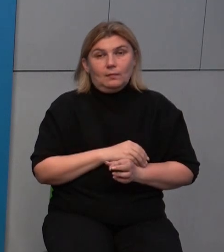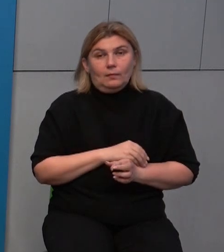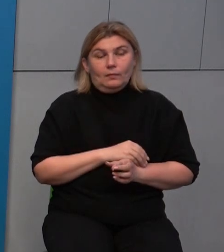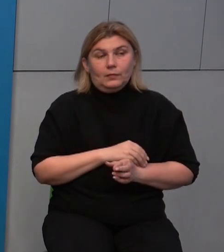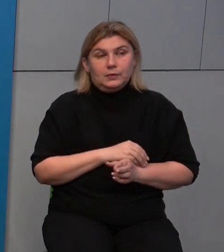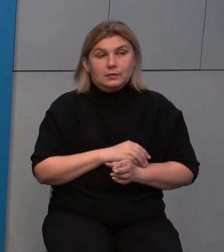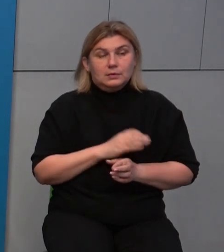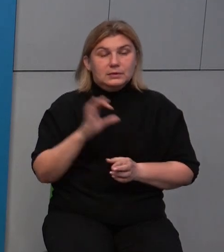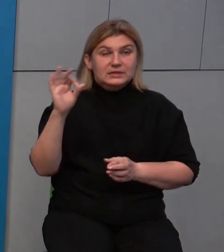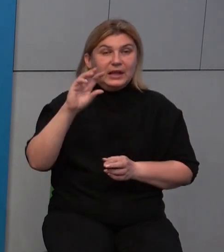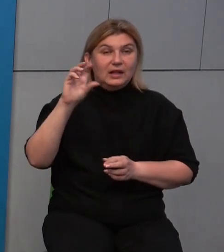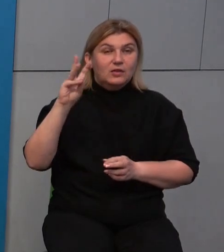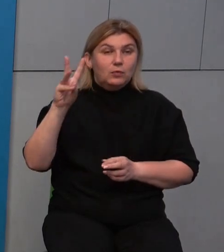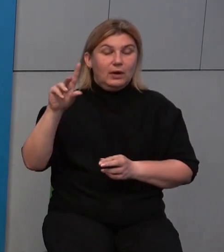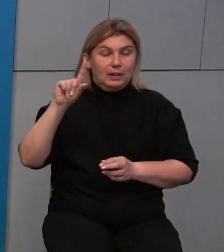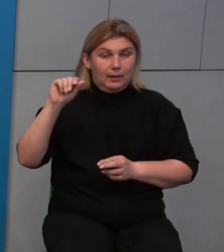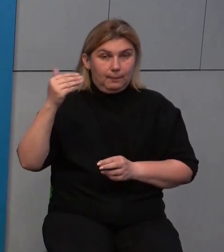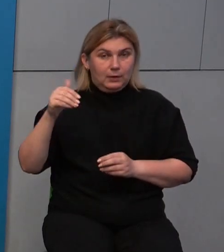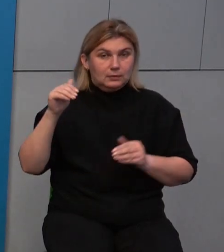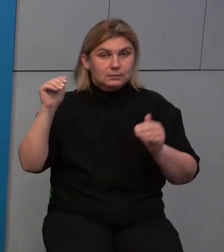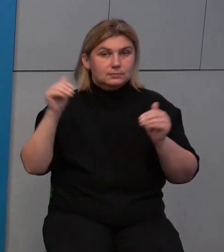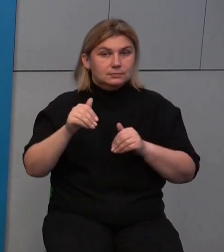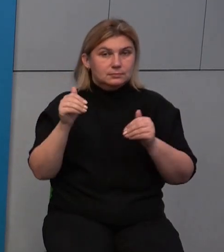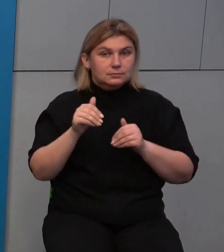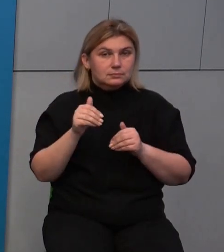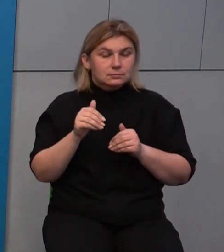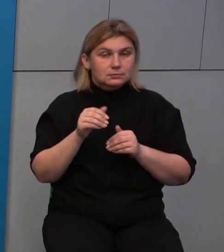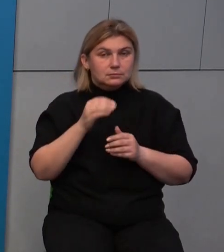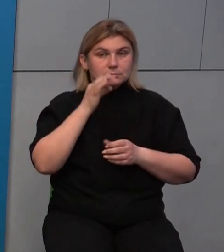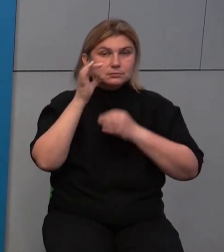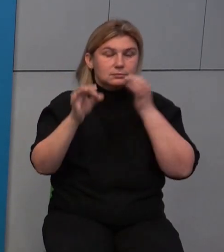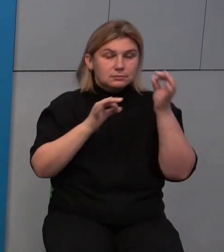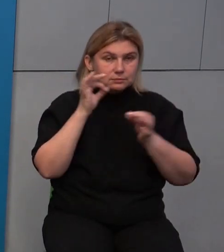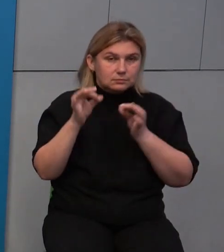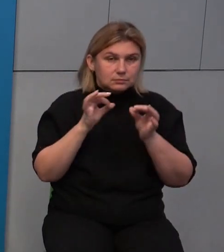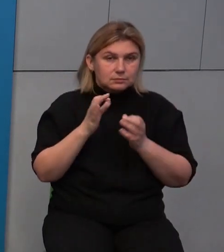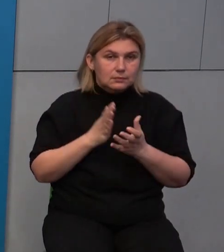Stanisława Lema i tego, co można by było opowiedzieć przez pryzmat jego osoby